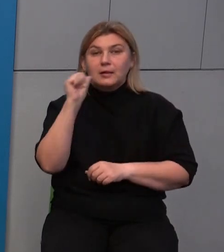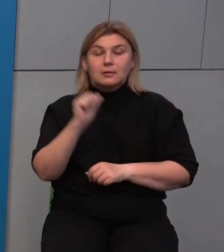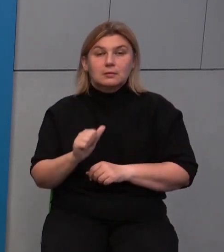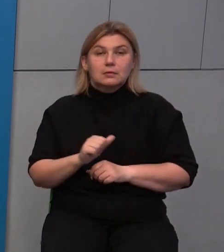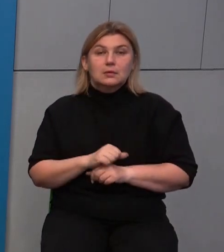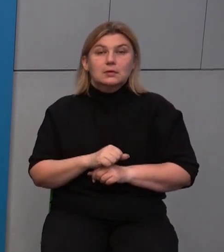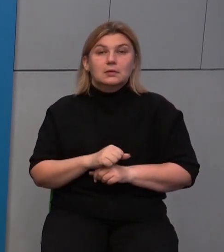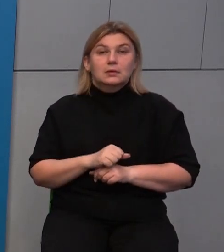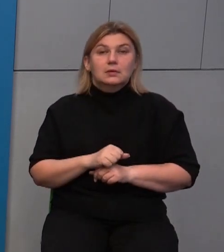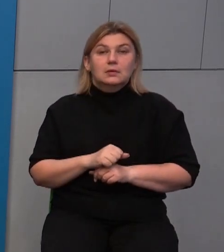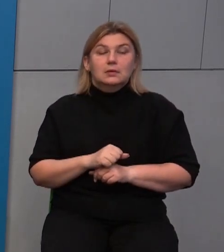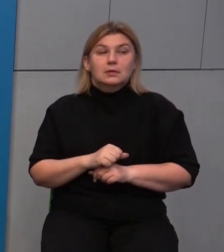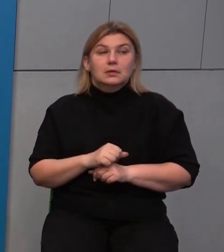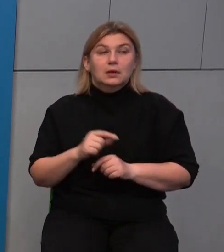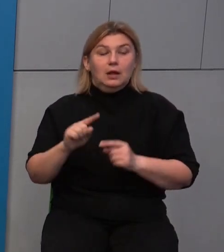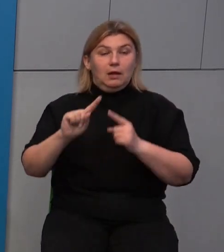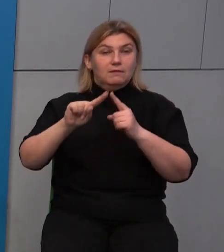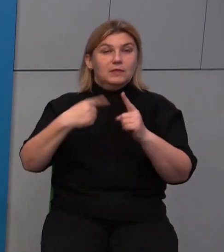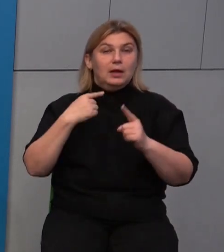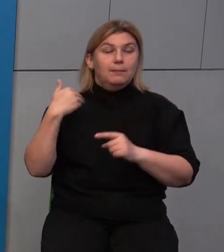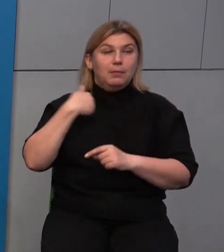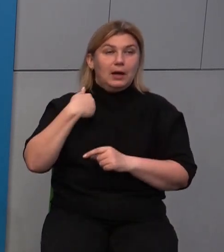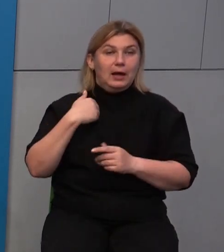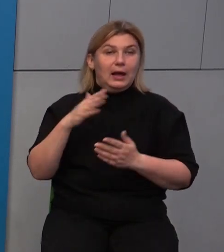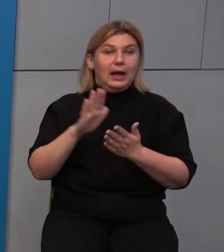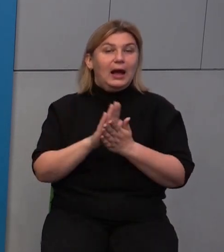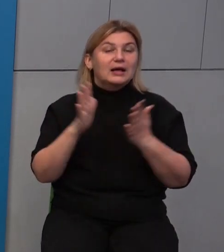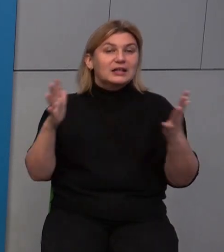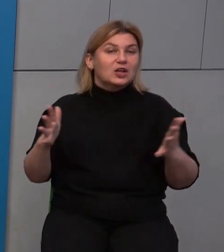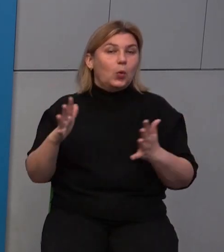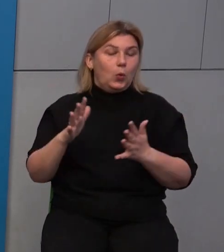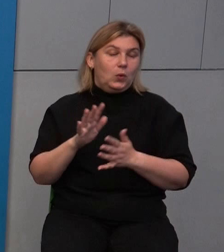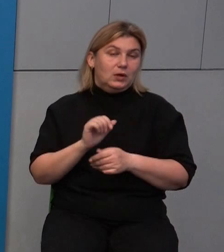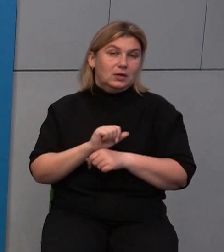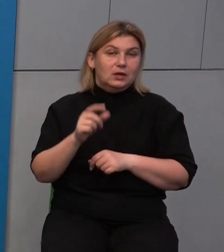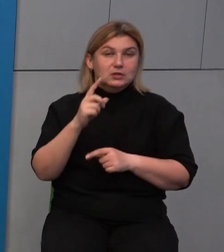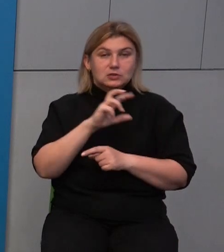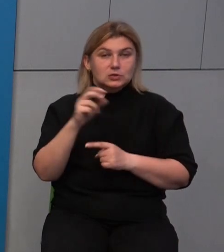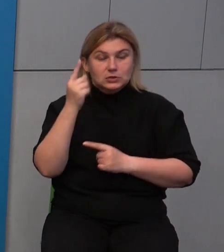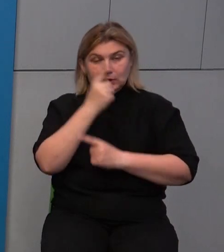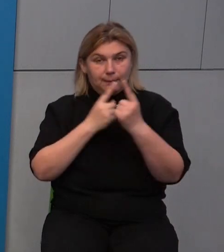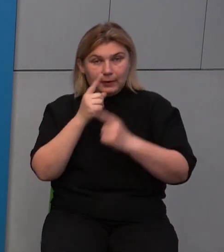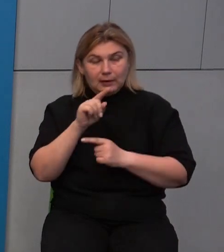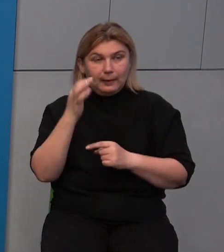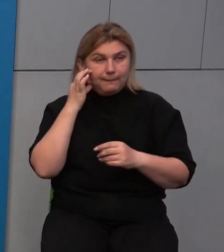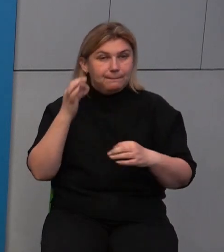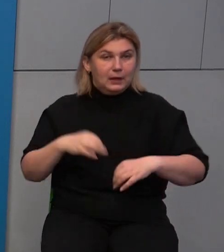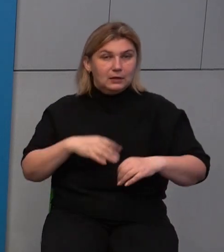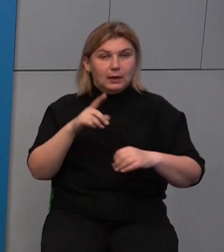to on przysyła mi po angielsku artykuły z naukowych czasopism. Czy nie sądzi pani, że to taki pomysł, jak z Lema